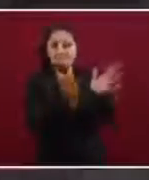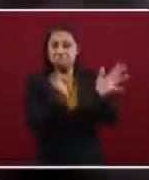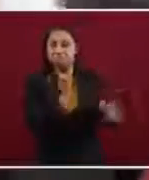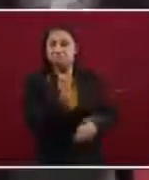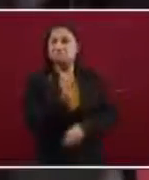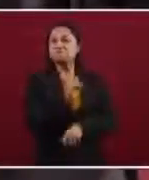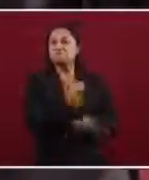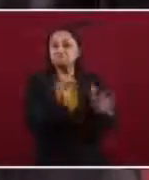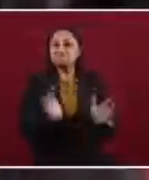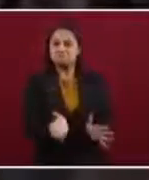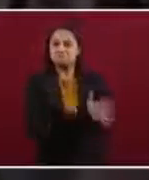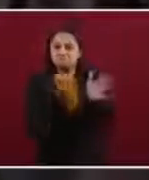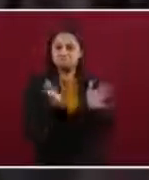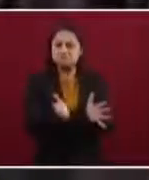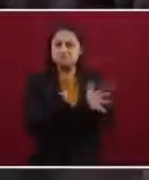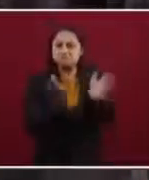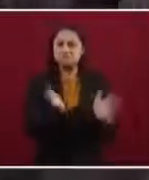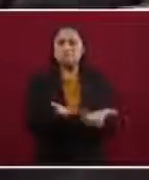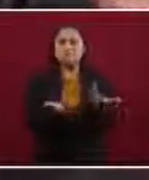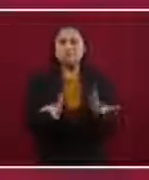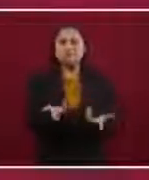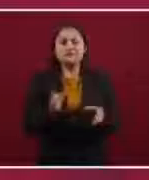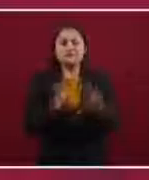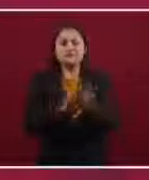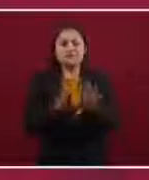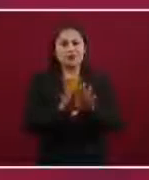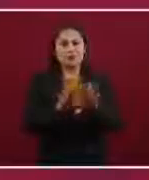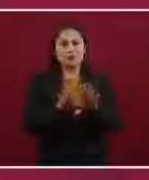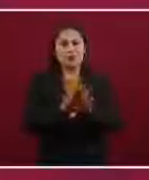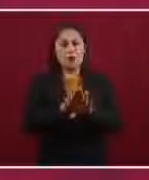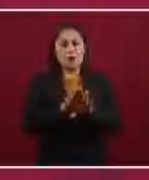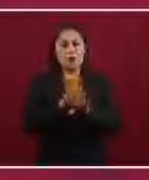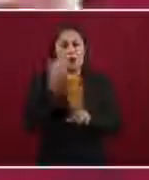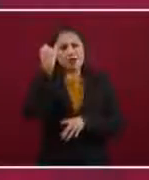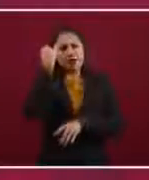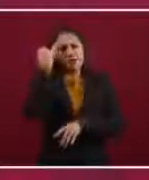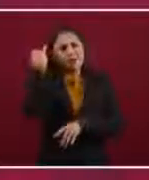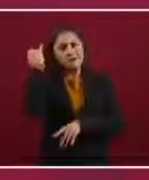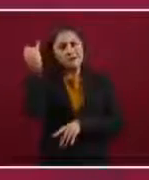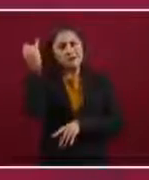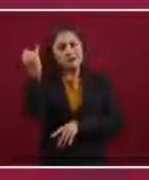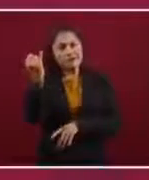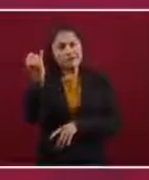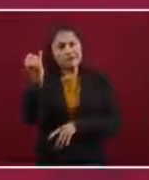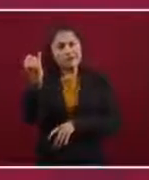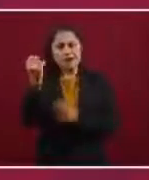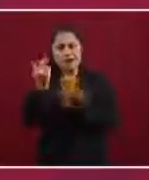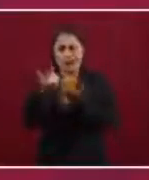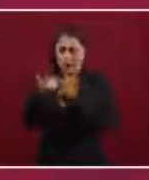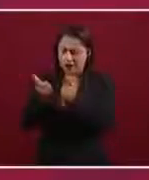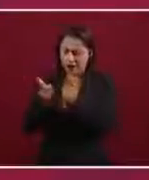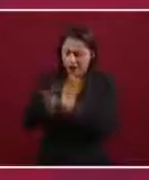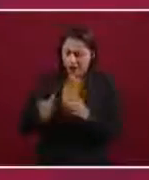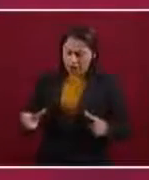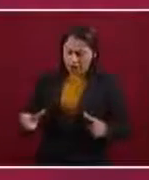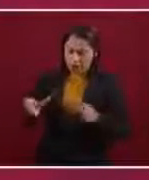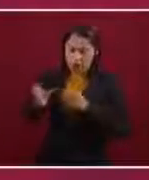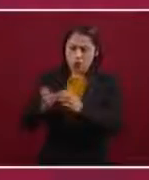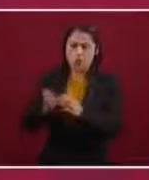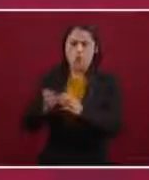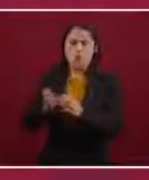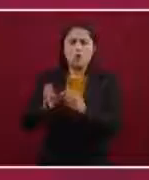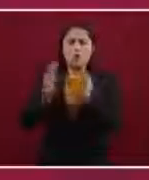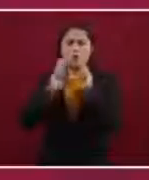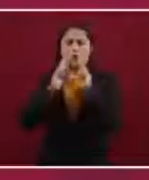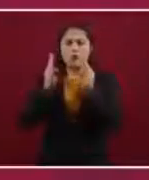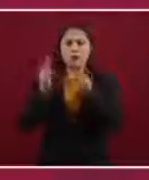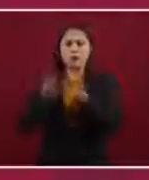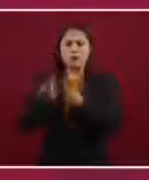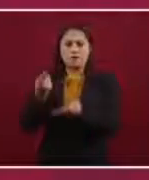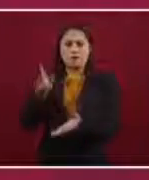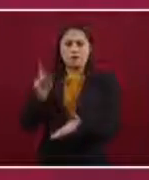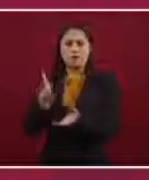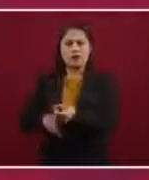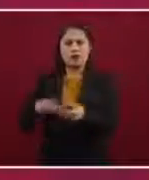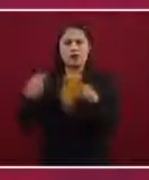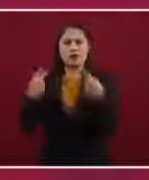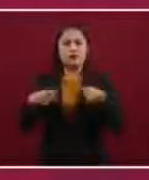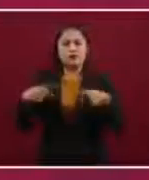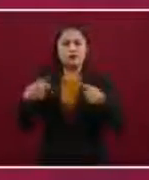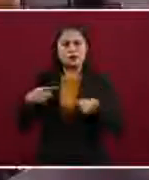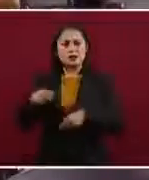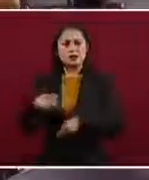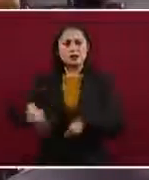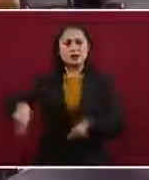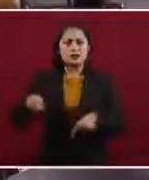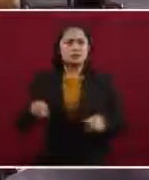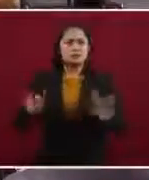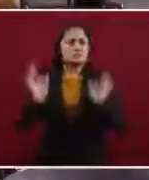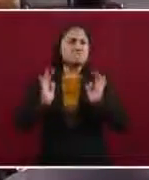de un estilo de vida, ya hablamos de delincuentes que se dan la gran vida, que tienen mucho